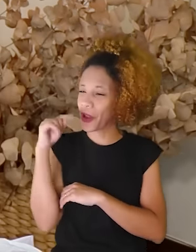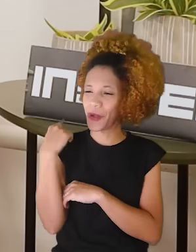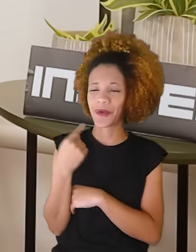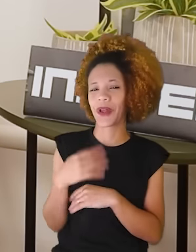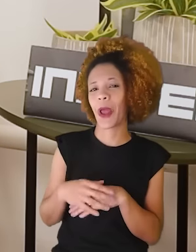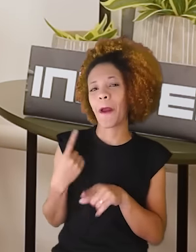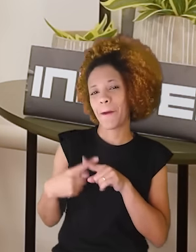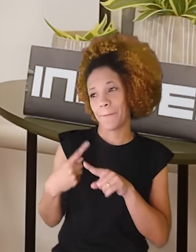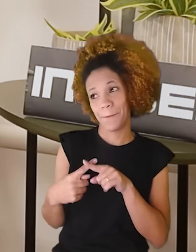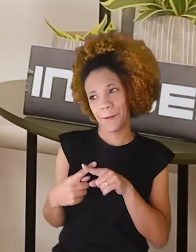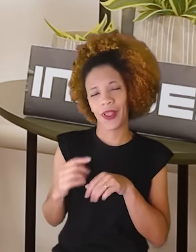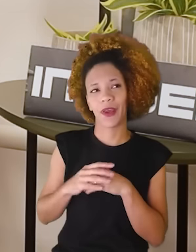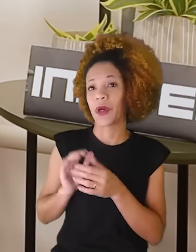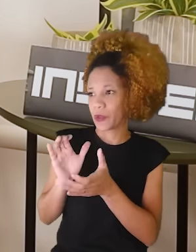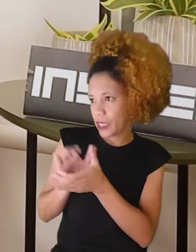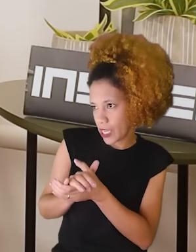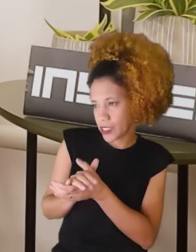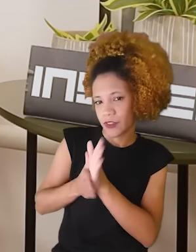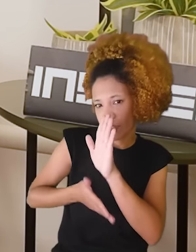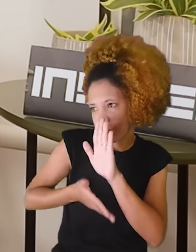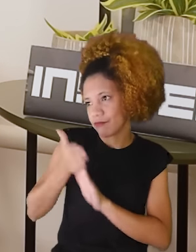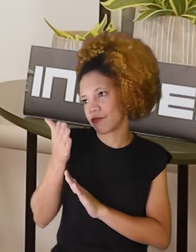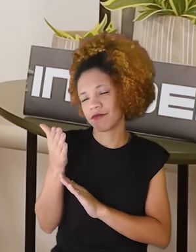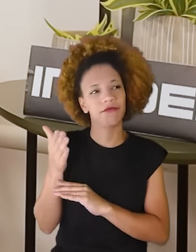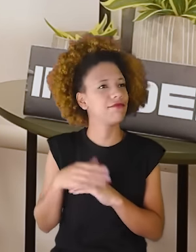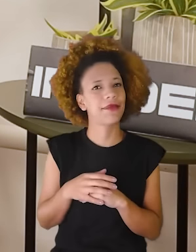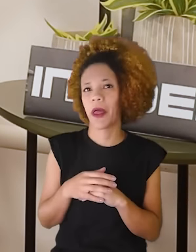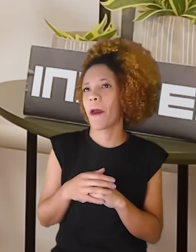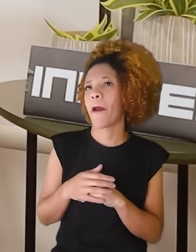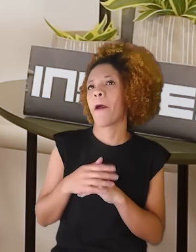doideira porque normalmente quando você quando você casa você sai de casa né meu pai morava